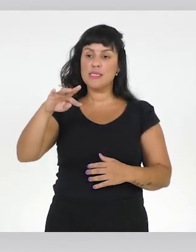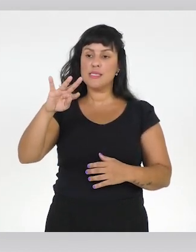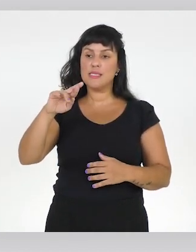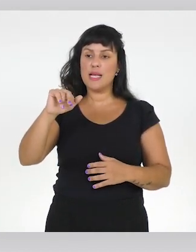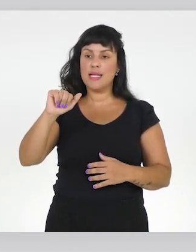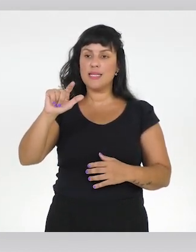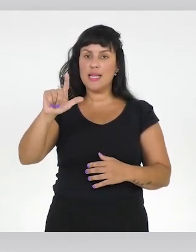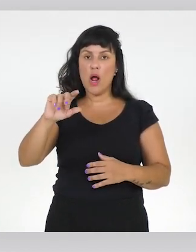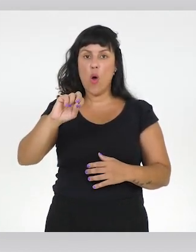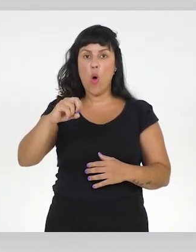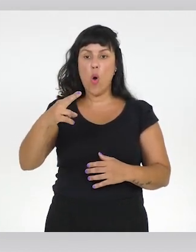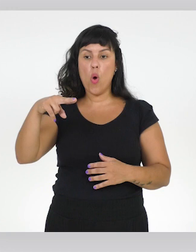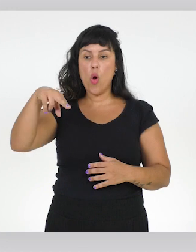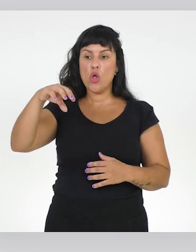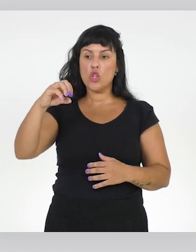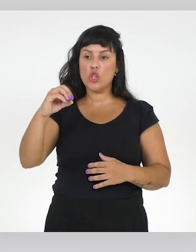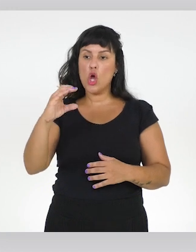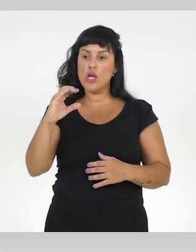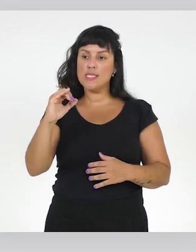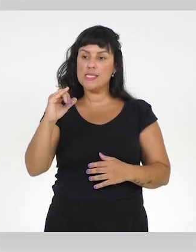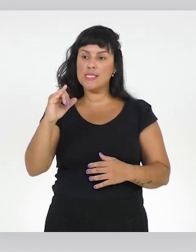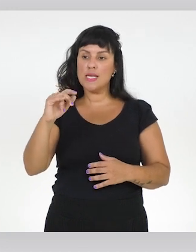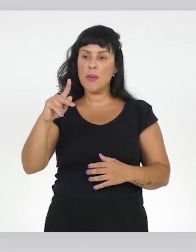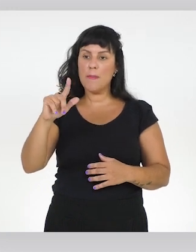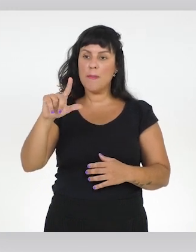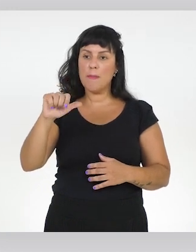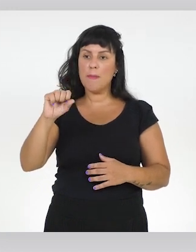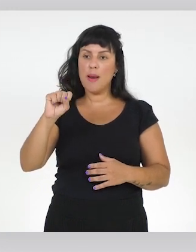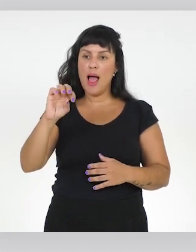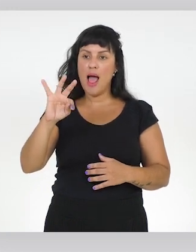como a fibromialgia e a dor lombar inespecífica, então eu tenho que escolher